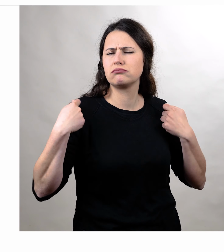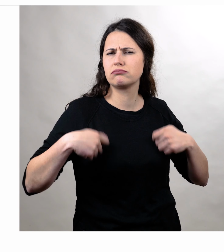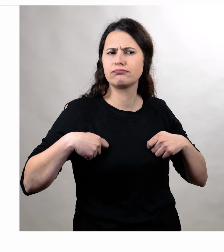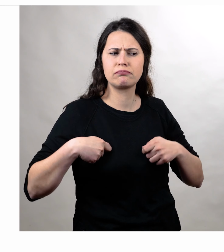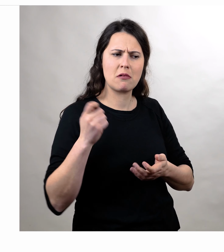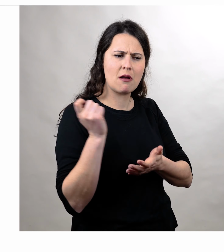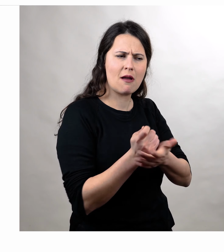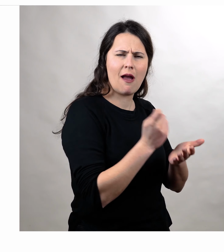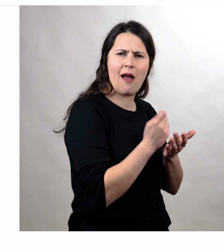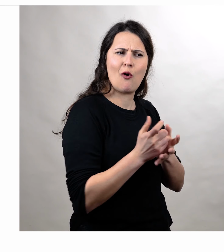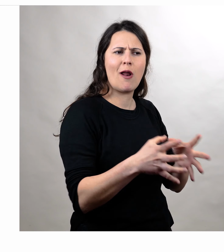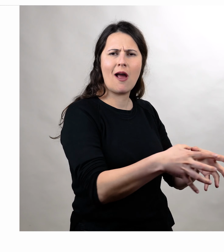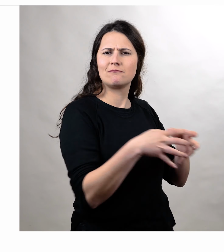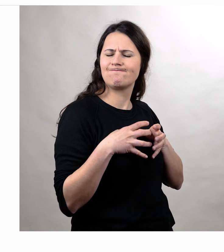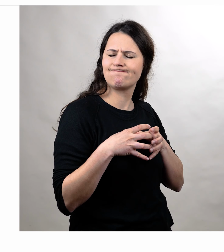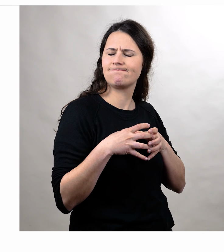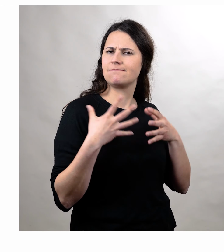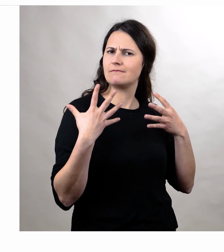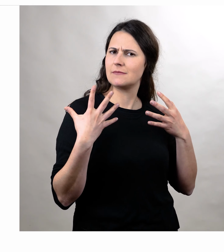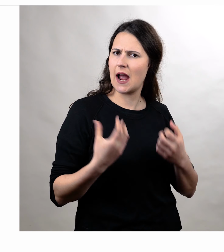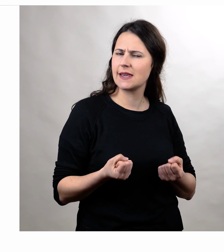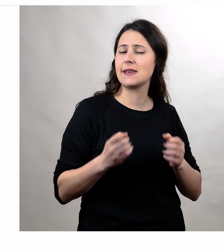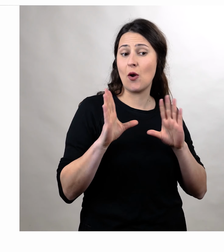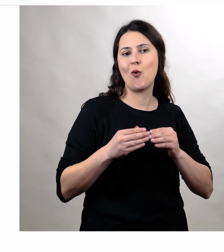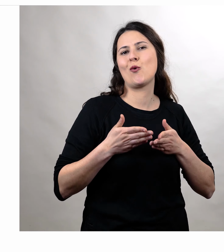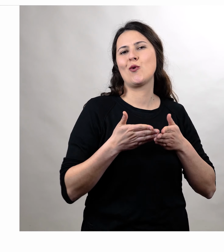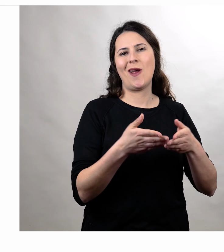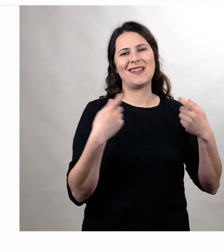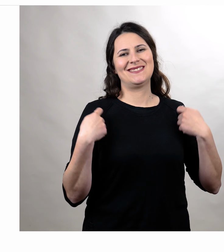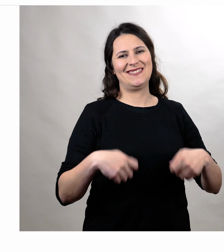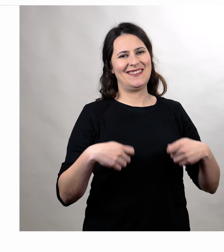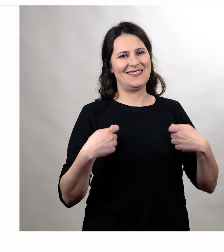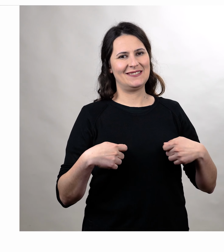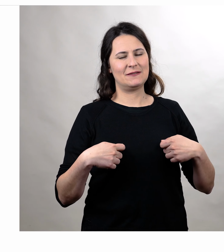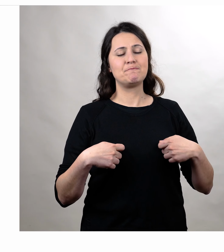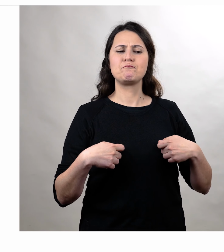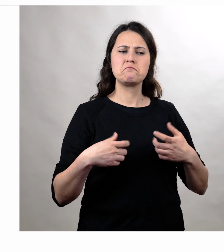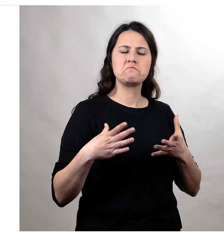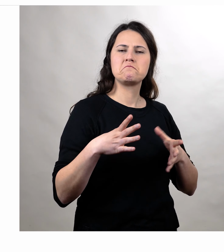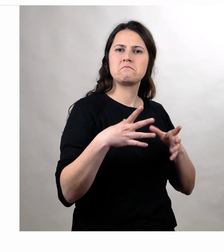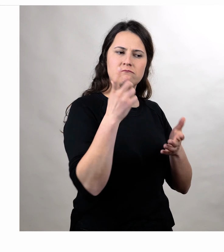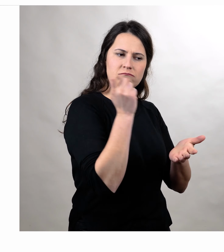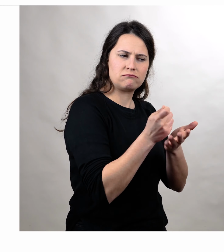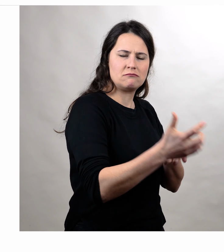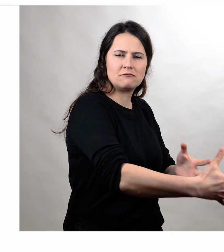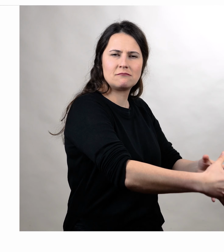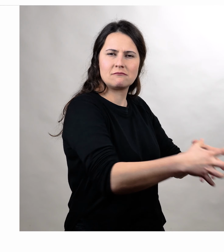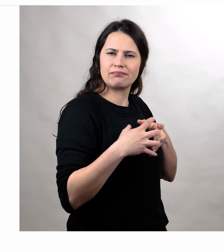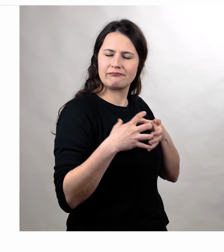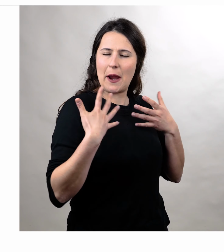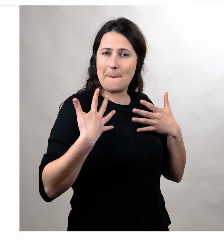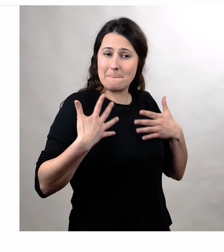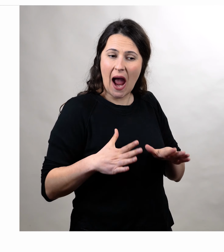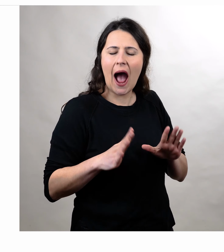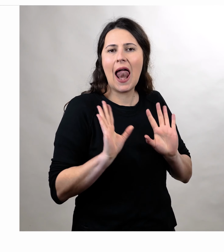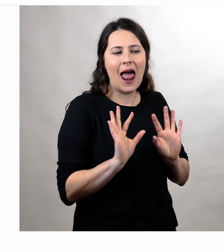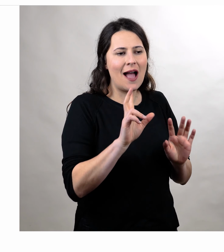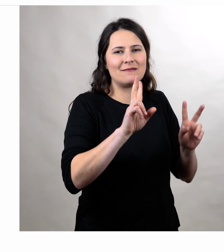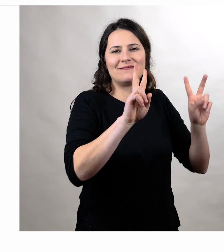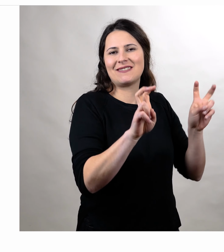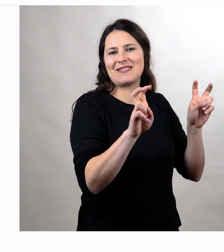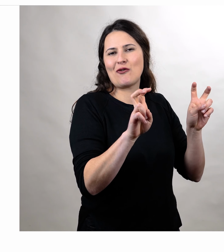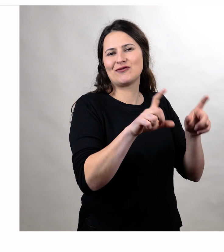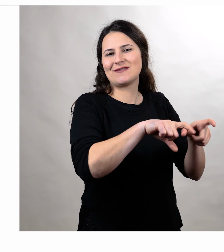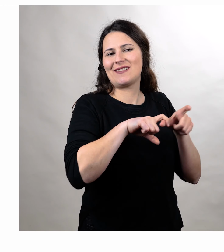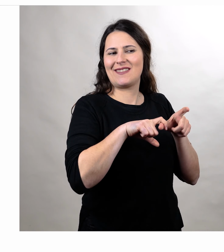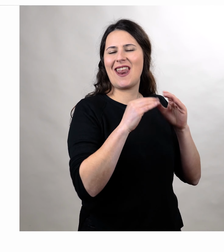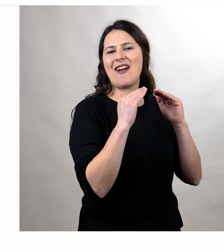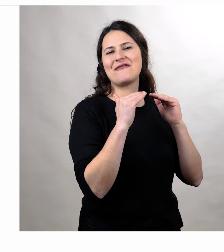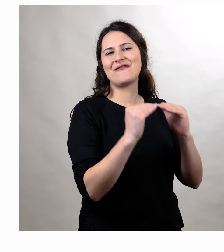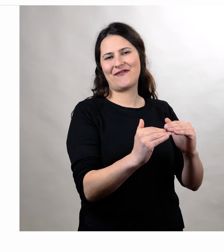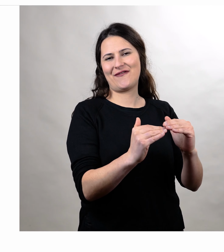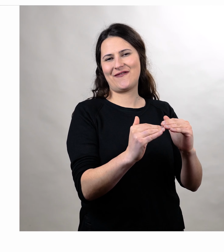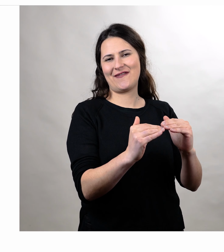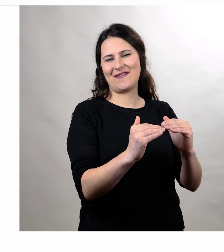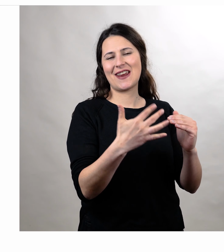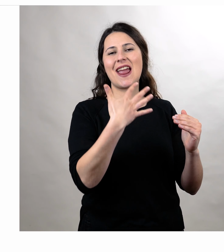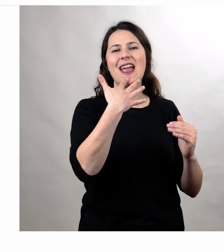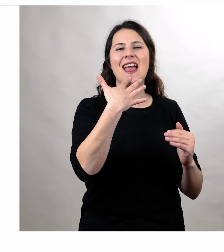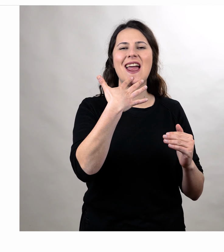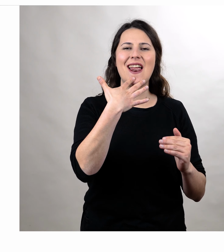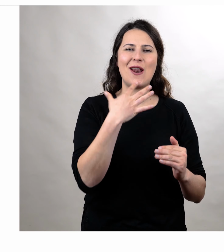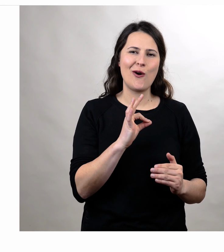Παρά τις εξαγορές, πολλές εμπορικές επωνυμίες συνεχίζουν να διατηρούνται. Αυτό οφείλεται στο γεγονός ότι έχουν πιστούς πελάτες από προηγούμενες κρουαζιέρες.